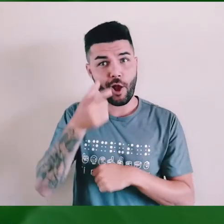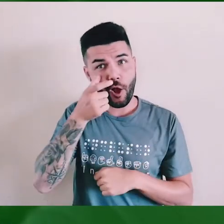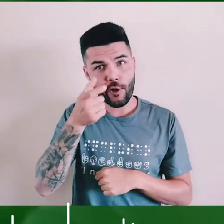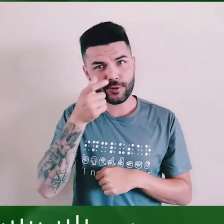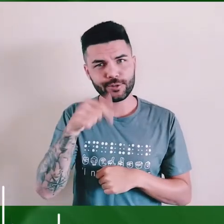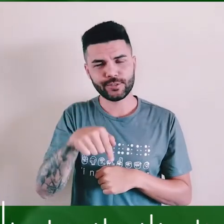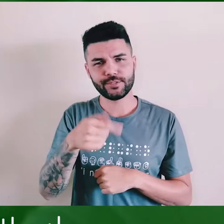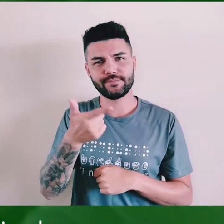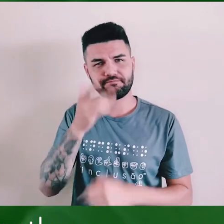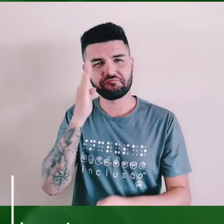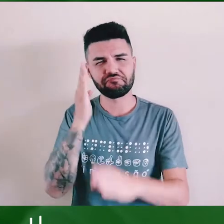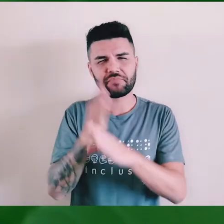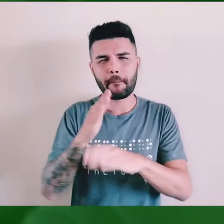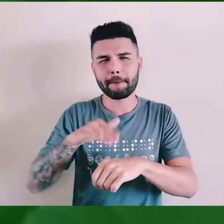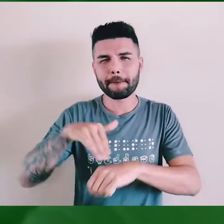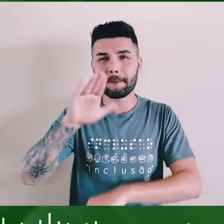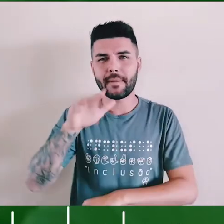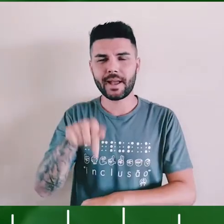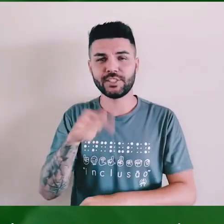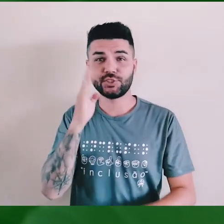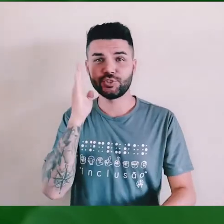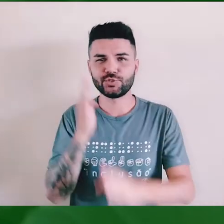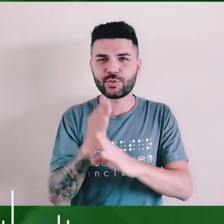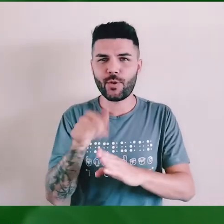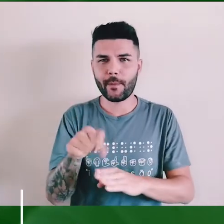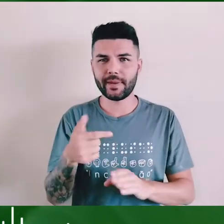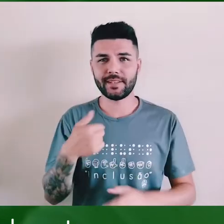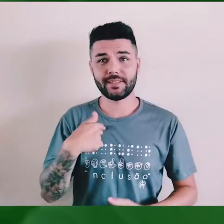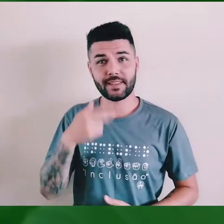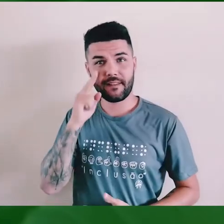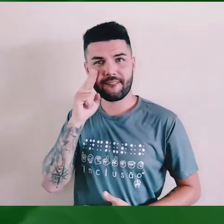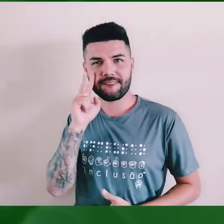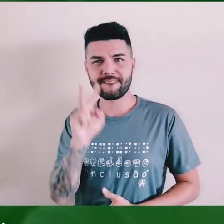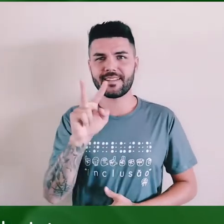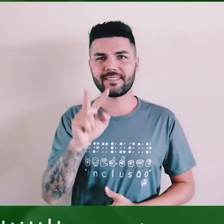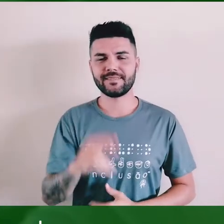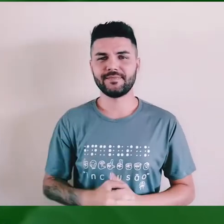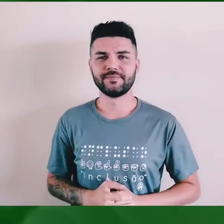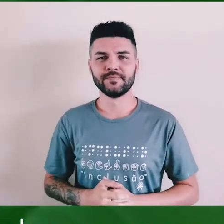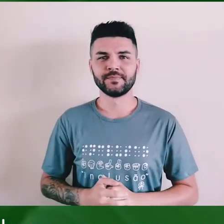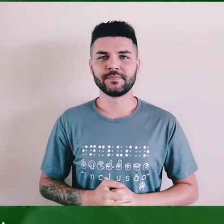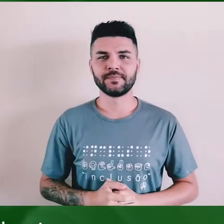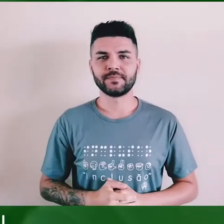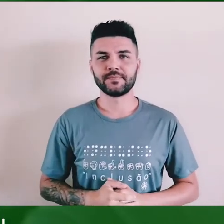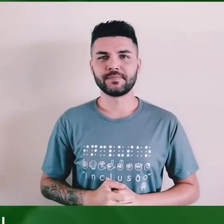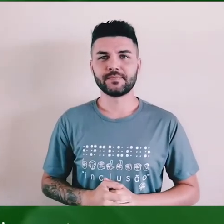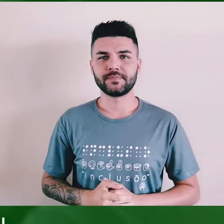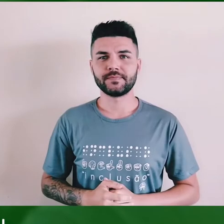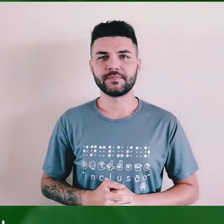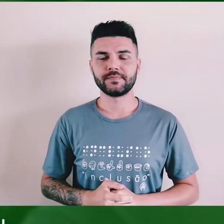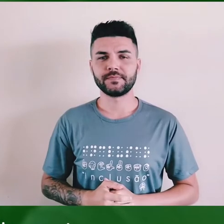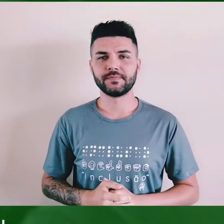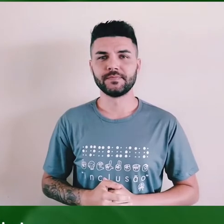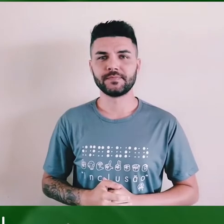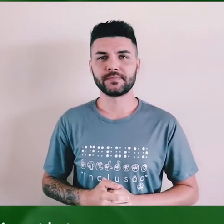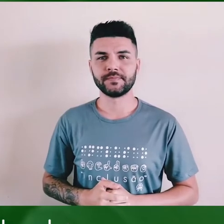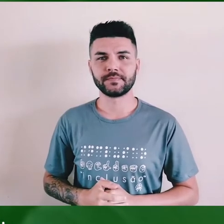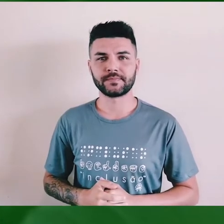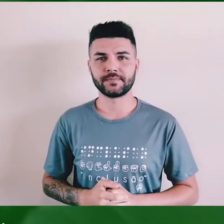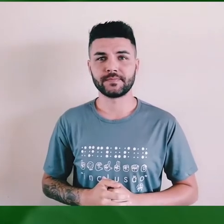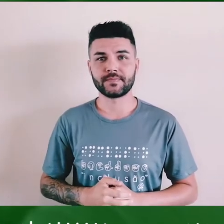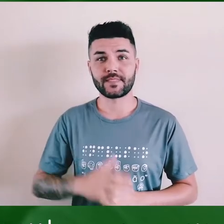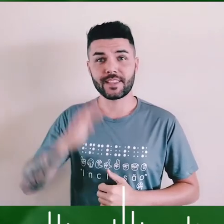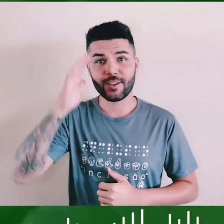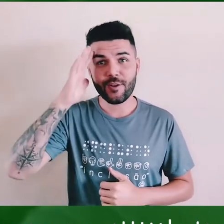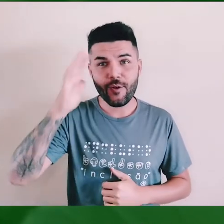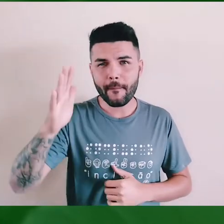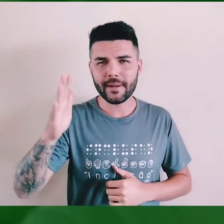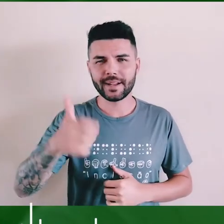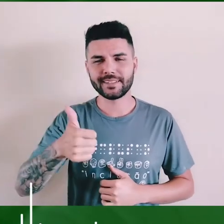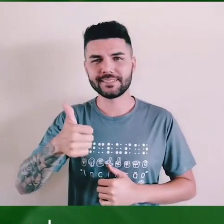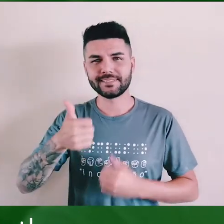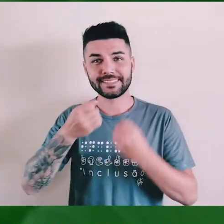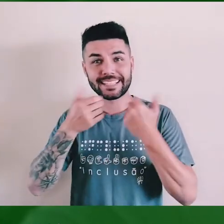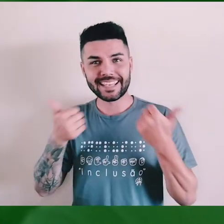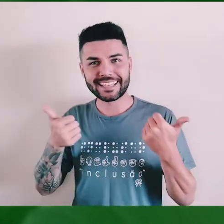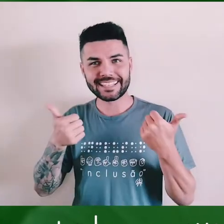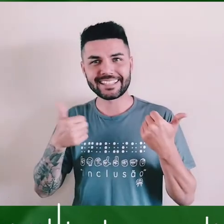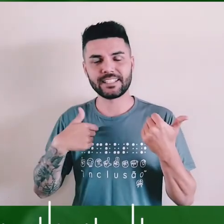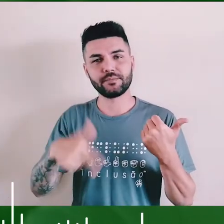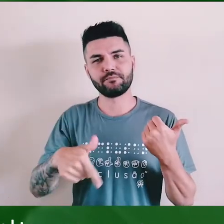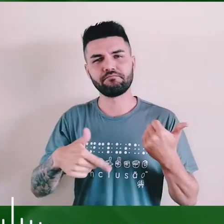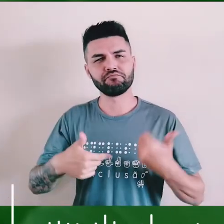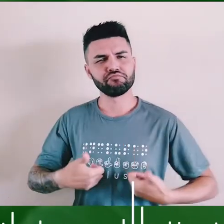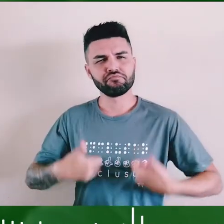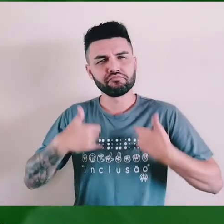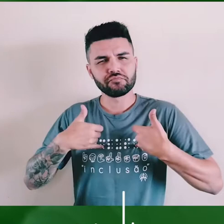Quer saber mais sobre o Pedro? Bora lá! Deixe me ver! Pedro: Opa! Bora lá, e aí? É uma